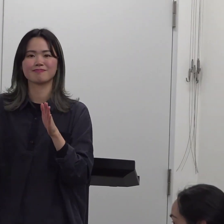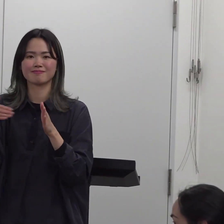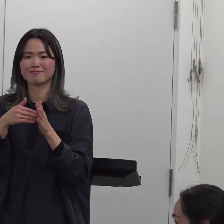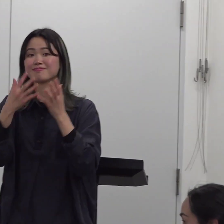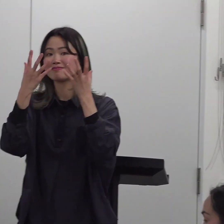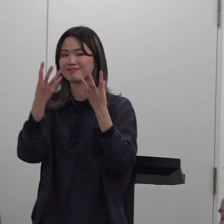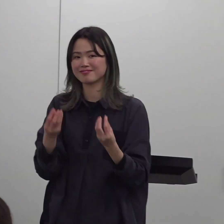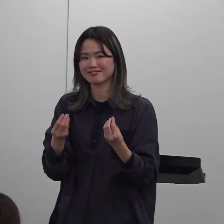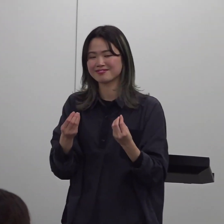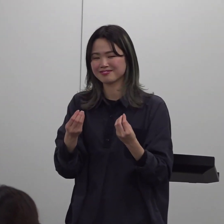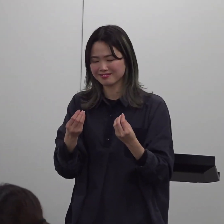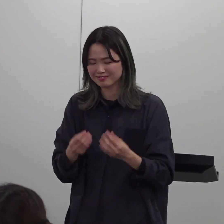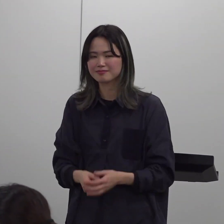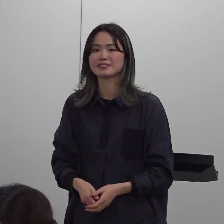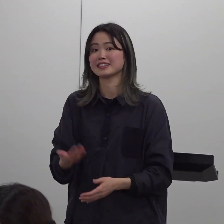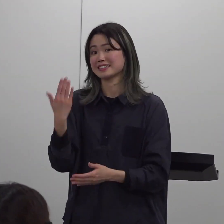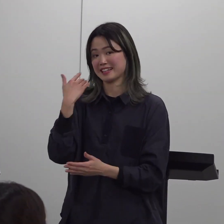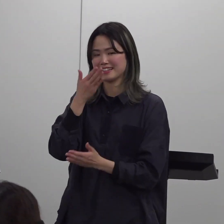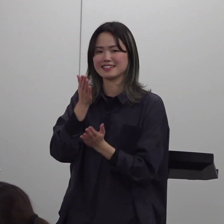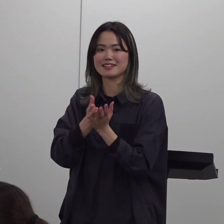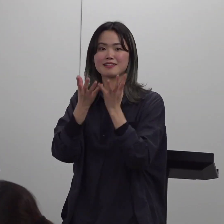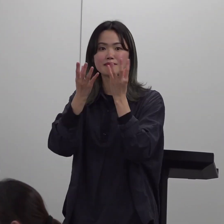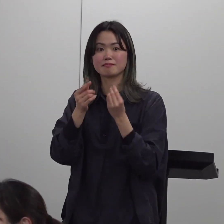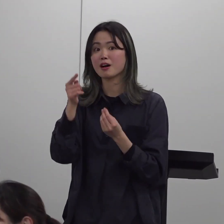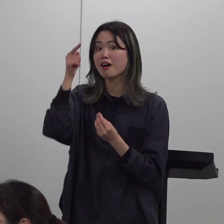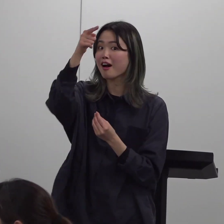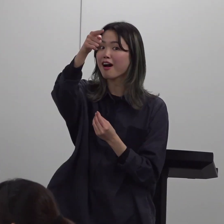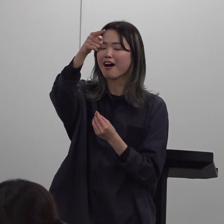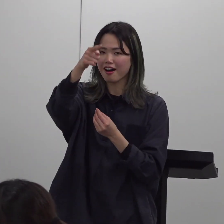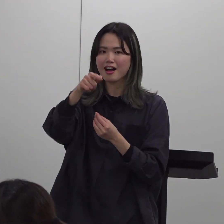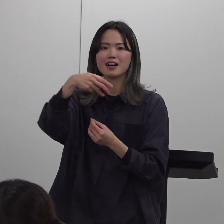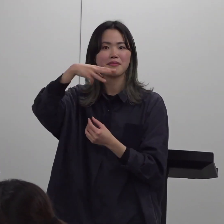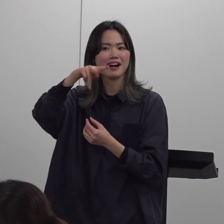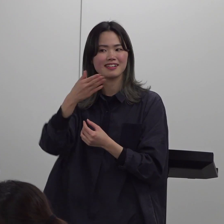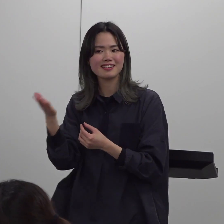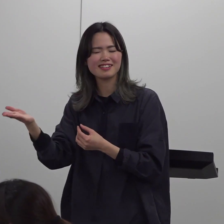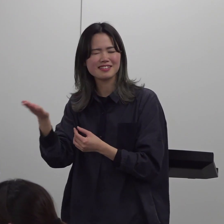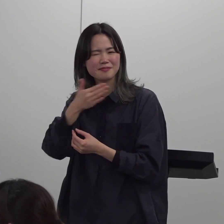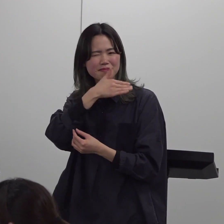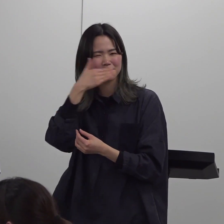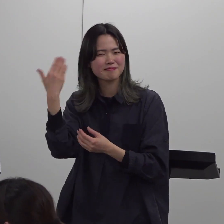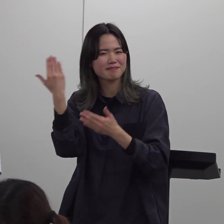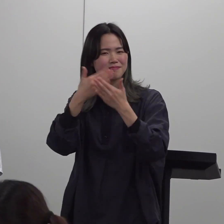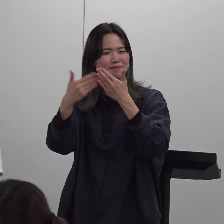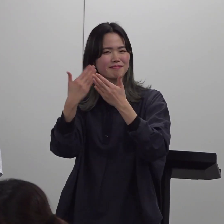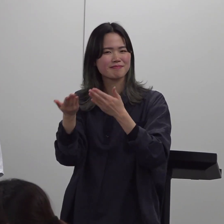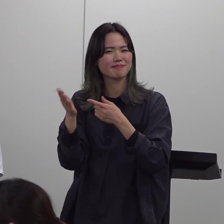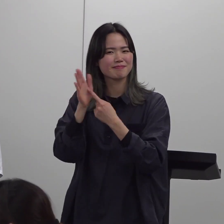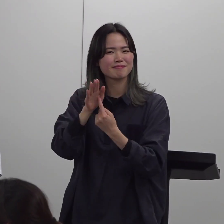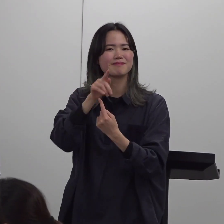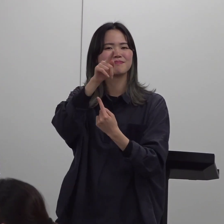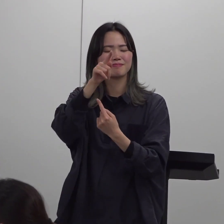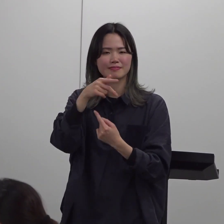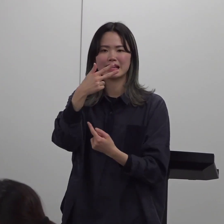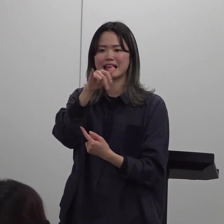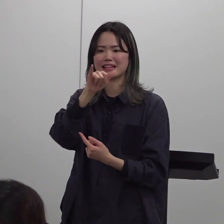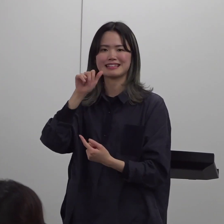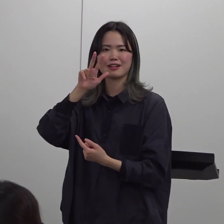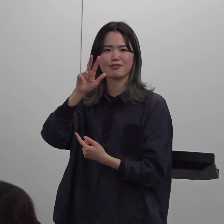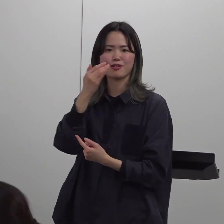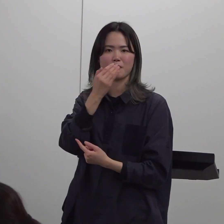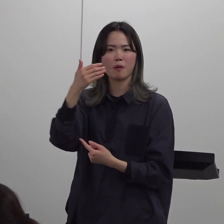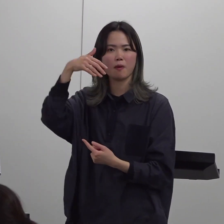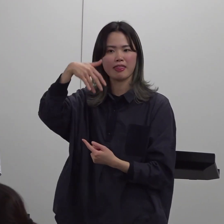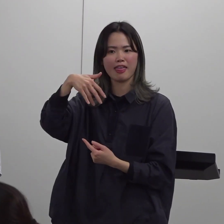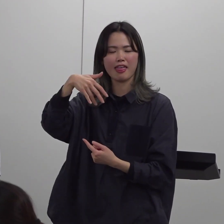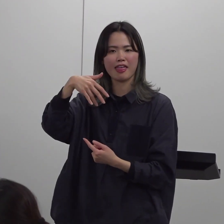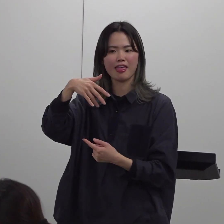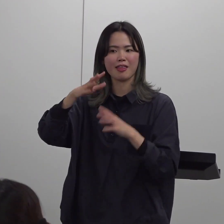先ほどもお伝えしましたが後ろに まりさんの素敵な絵がありますので シャルル・ボネの世界覗いて帰ってください